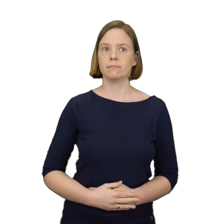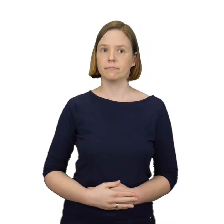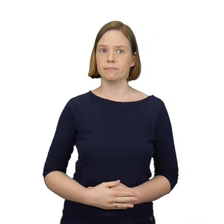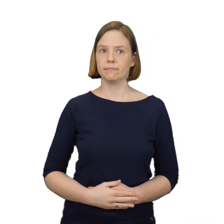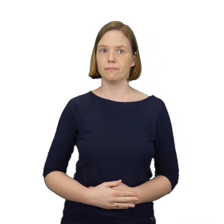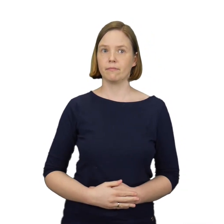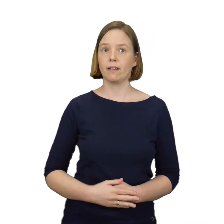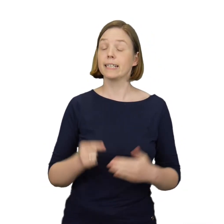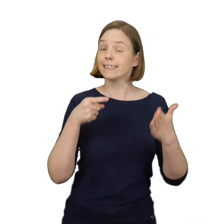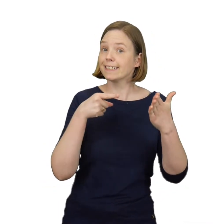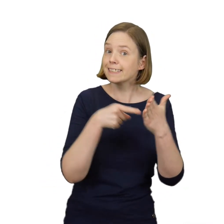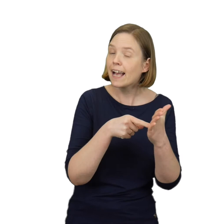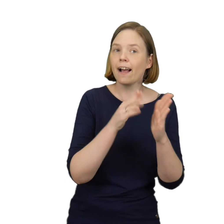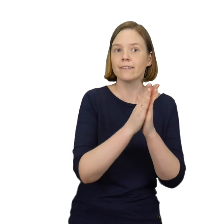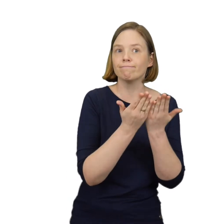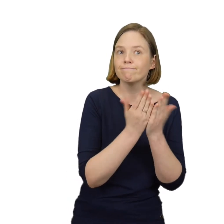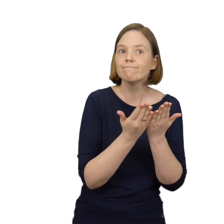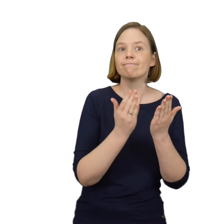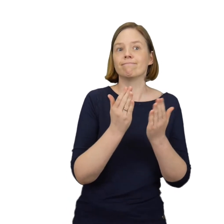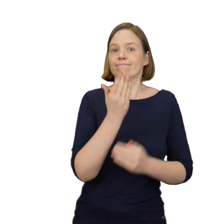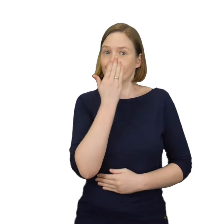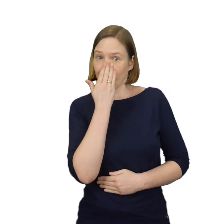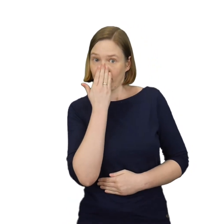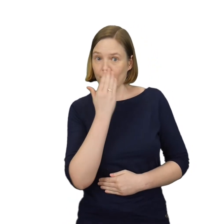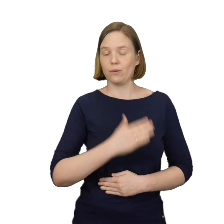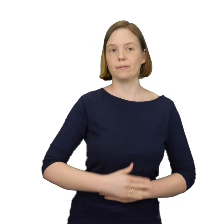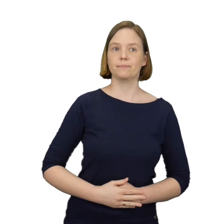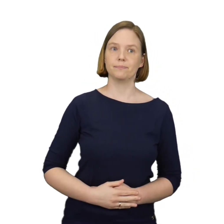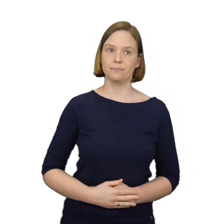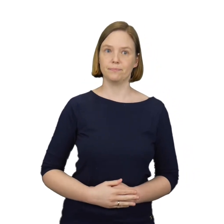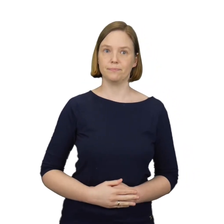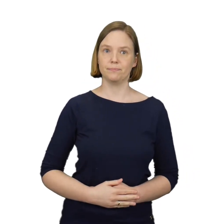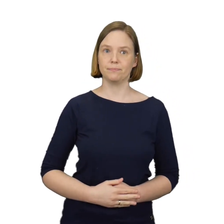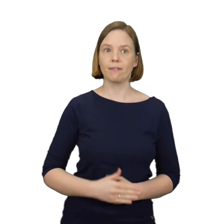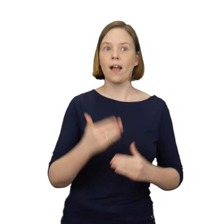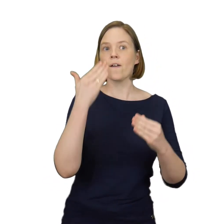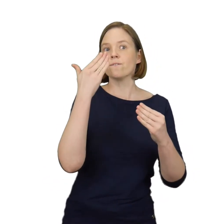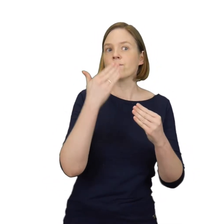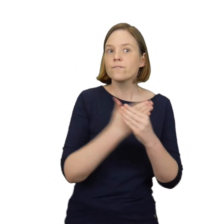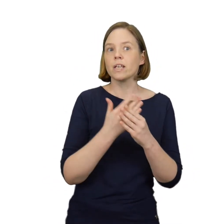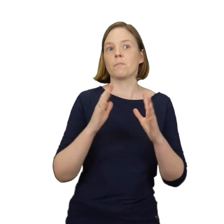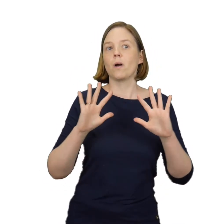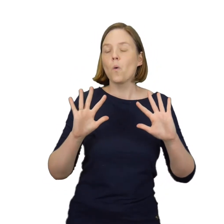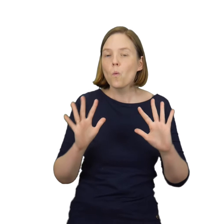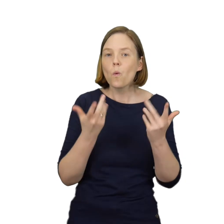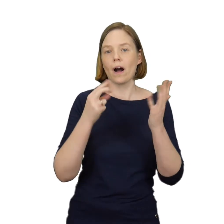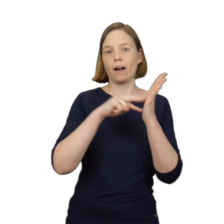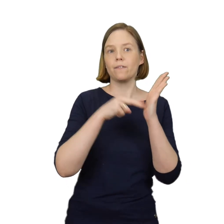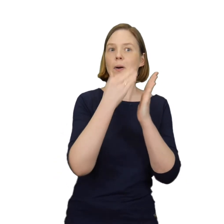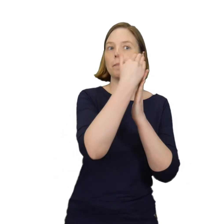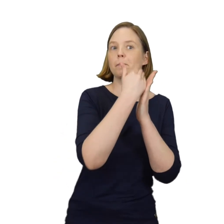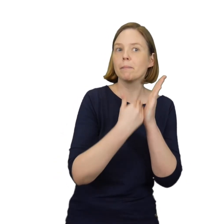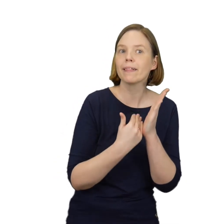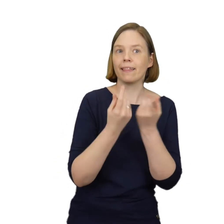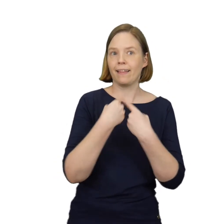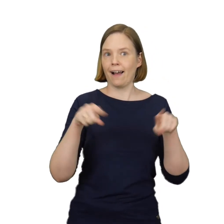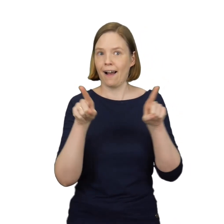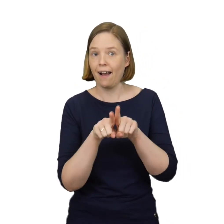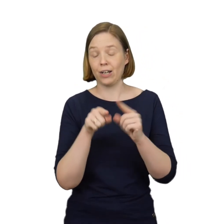Celem przygotowanych wytycznych jest ułatwienie przedsiębiorcom telekomunikacyjnym i pocztowym projektowania i wdrażania rozwiązań